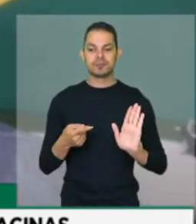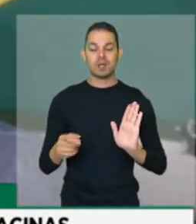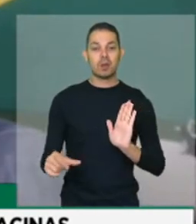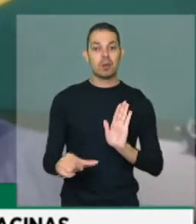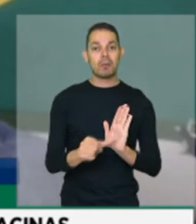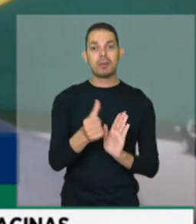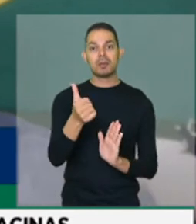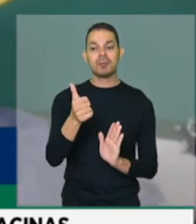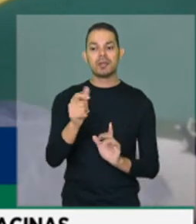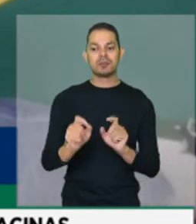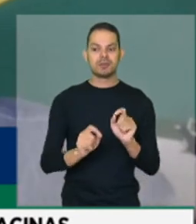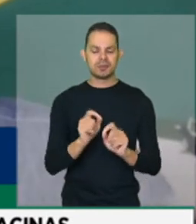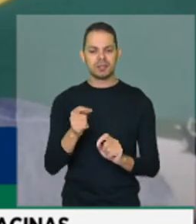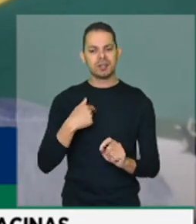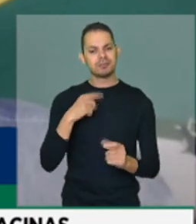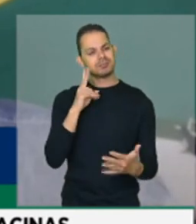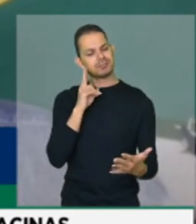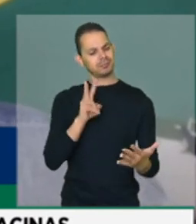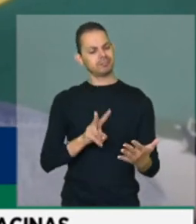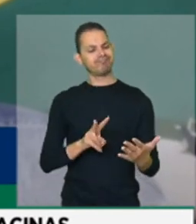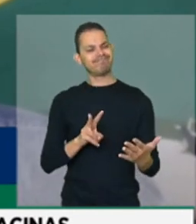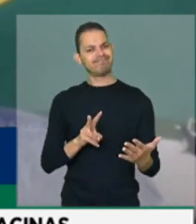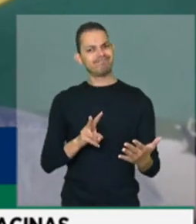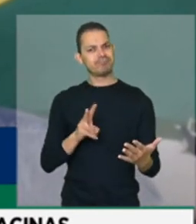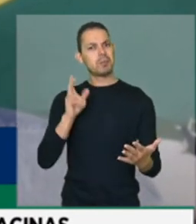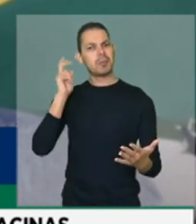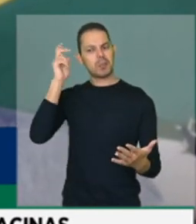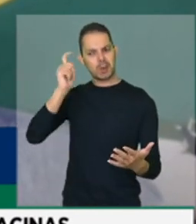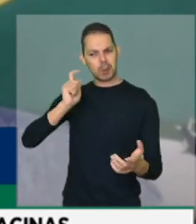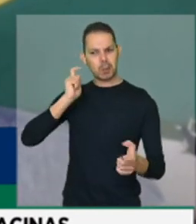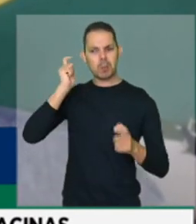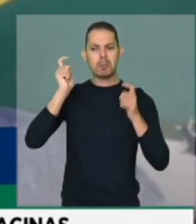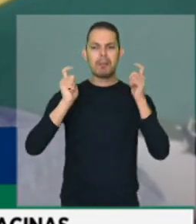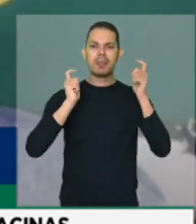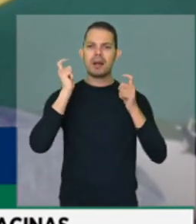DELES É UMA COISA QUE ME DEIXA ATÉ BASTANTE PREOCUPADO, É QUE O PROJETO